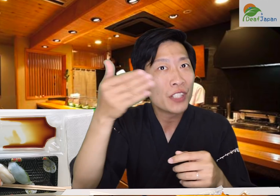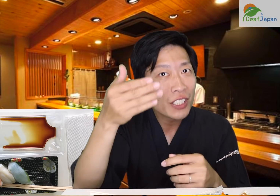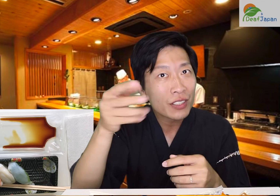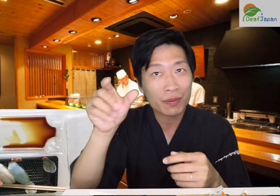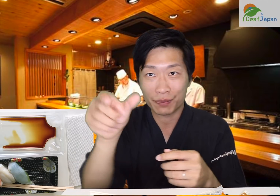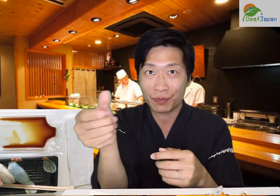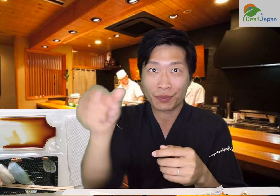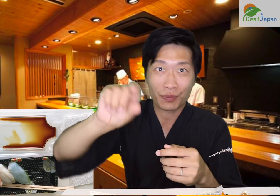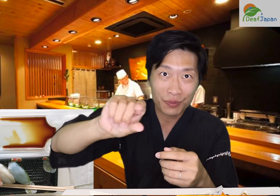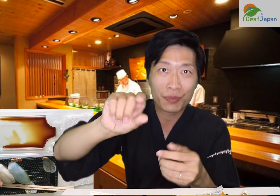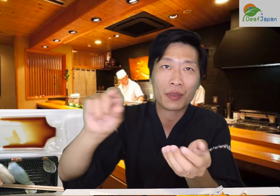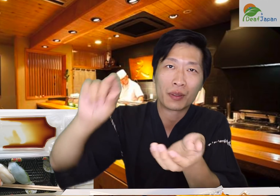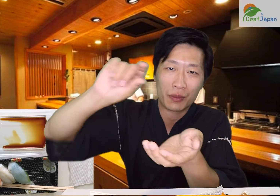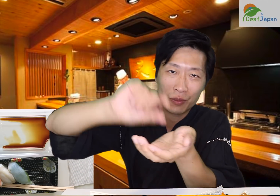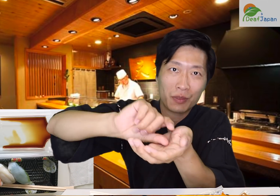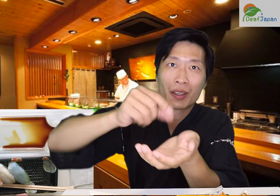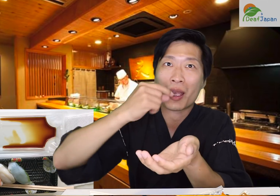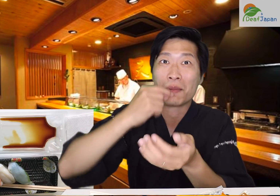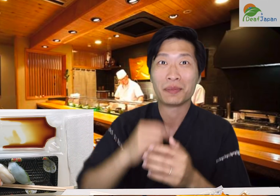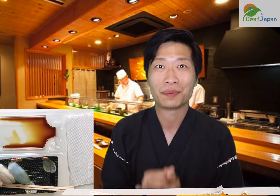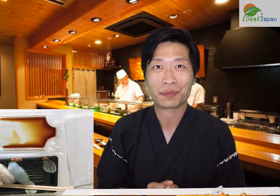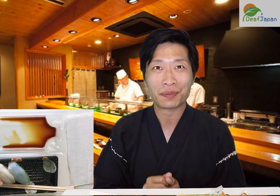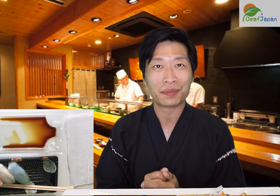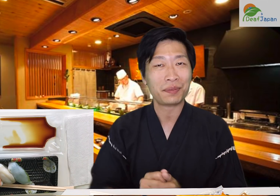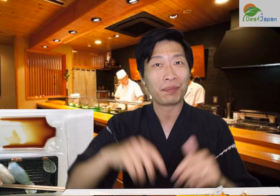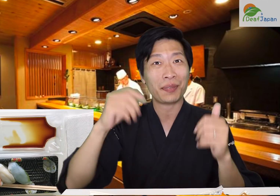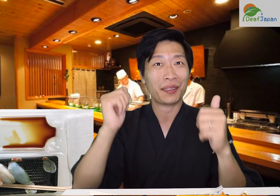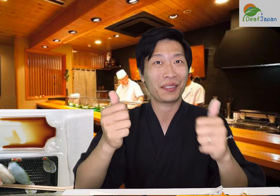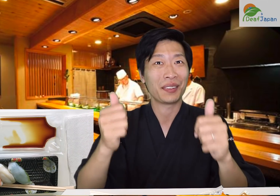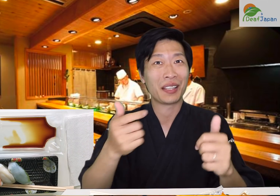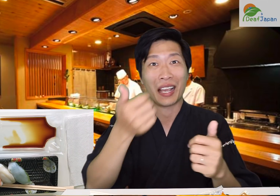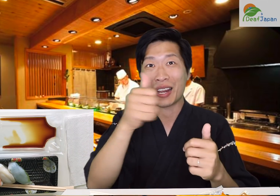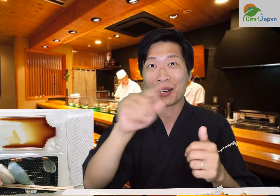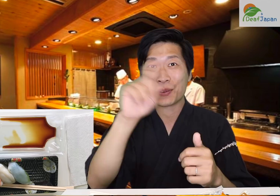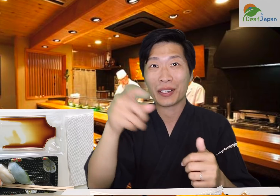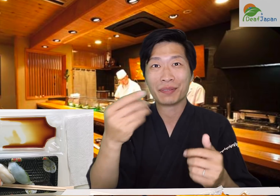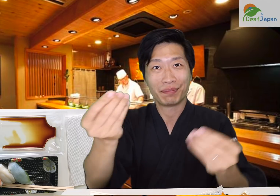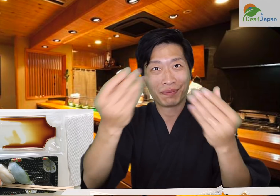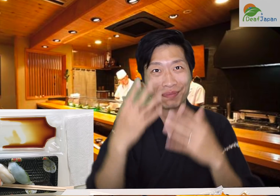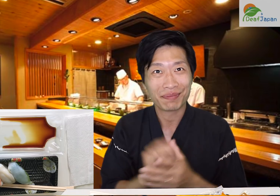Zudem willst du nicht, dass der Reis des Sushis voller Soja-Soße ist, sondern nur der Fisch